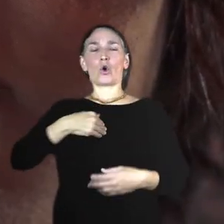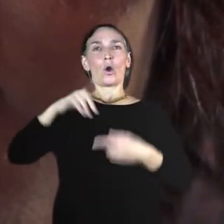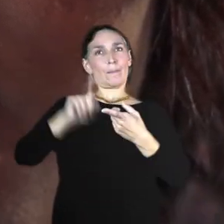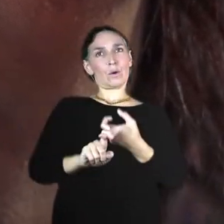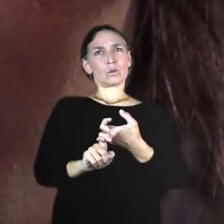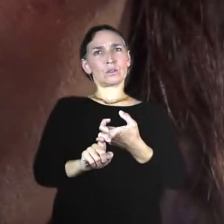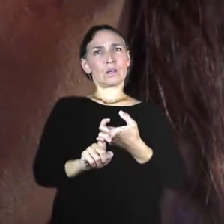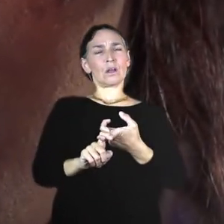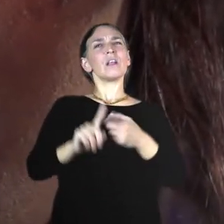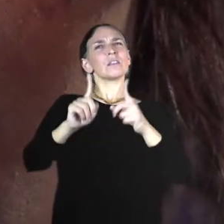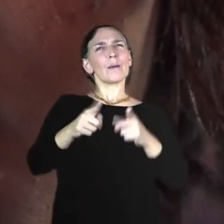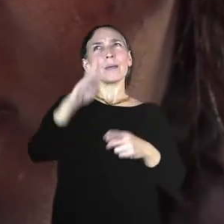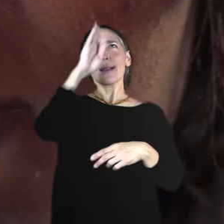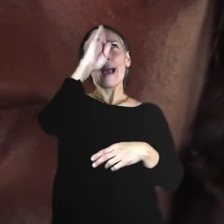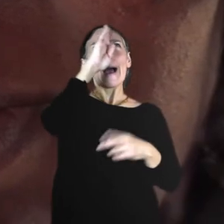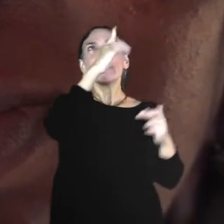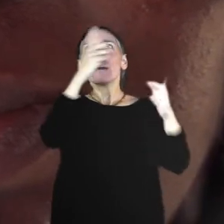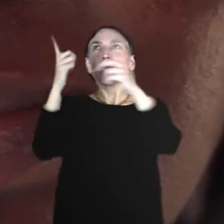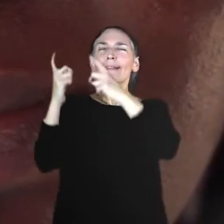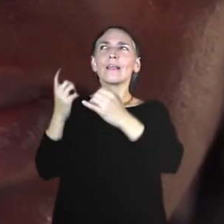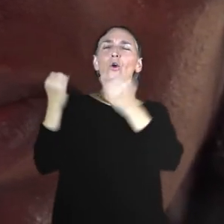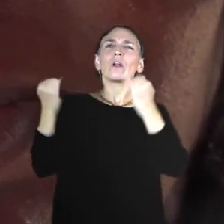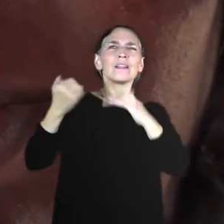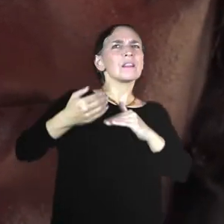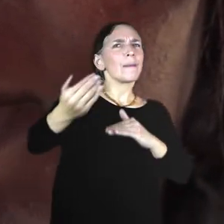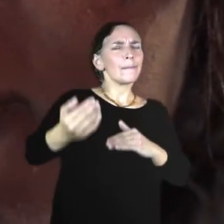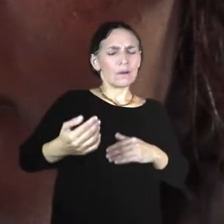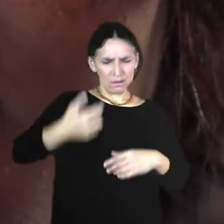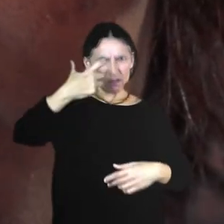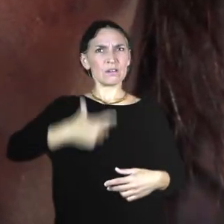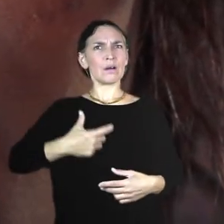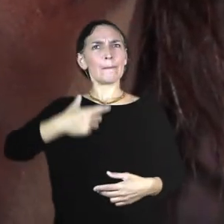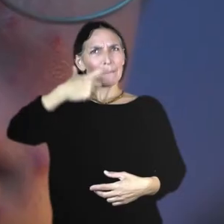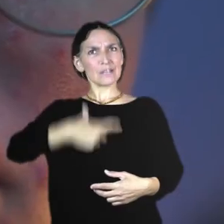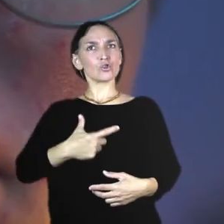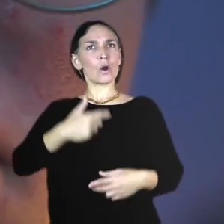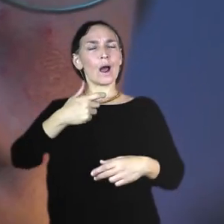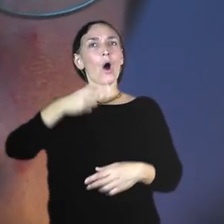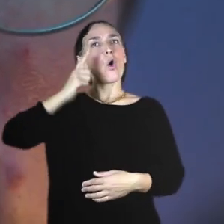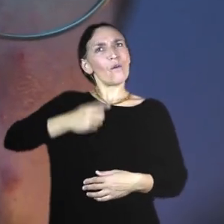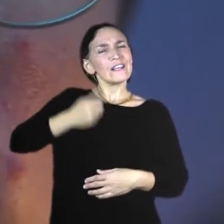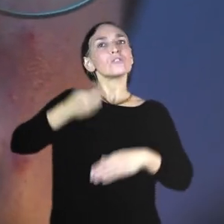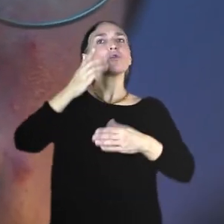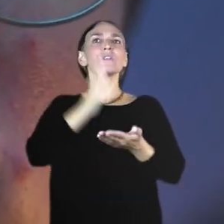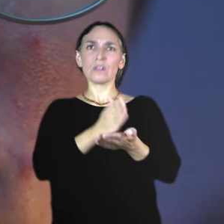Y aprendimos con el tiempo que somos personas, con obligaciones y con derechos,